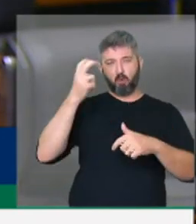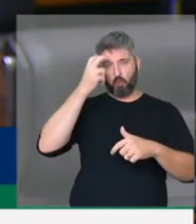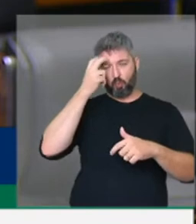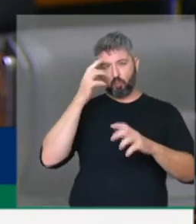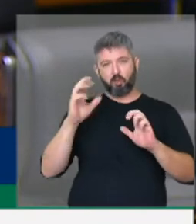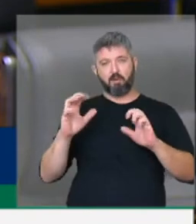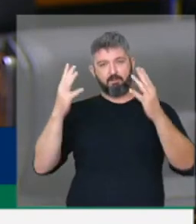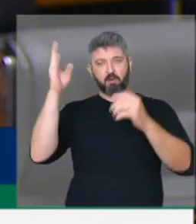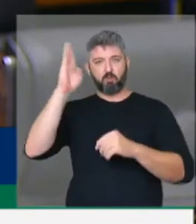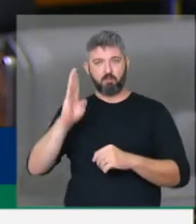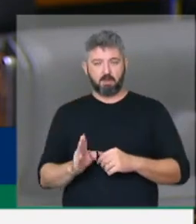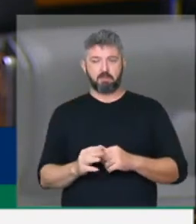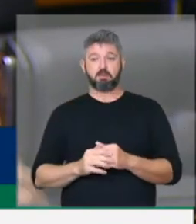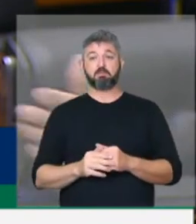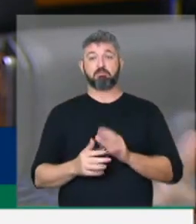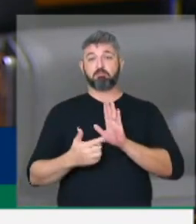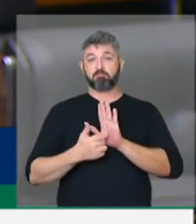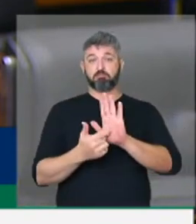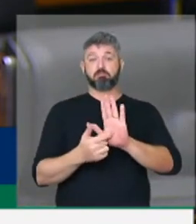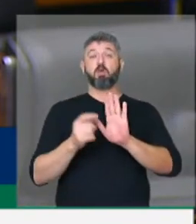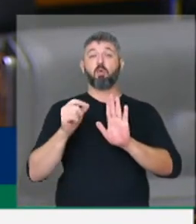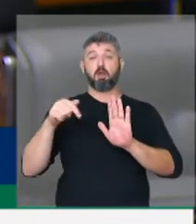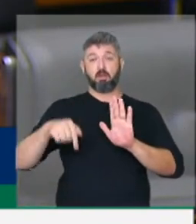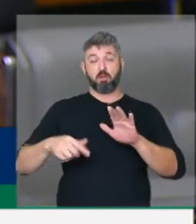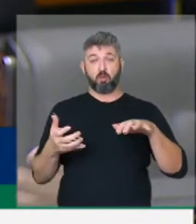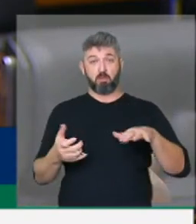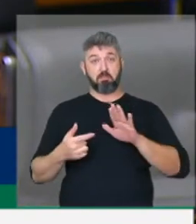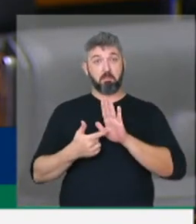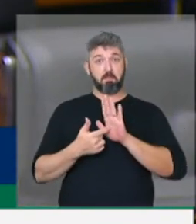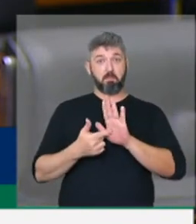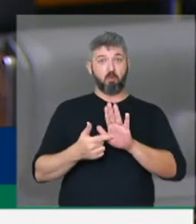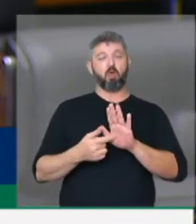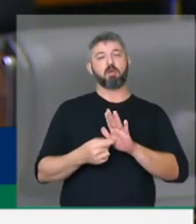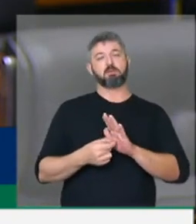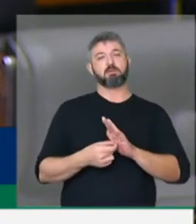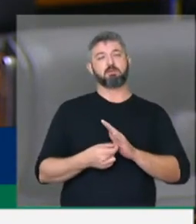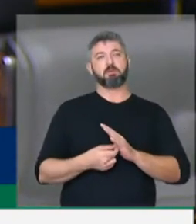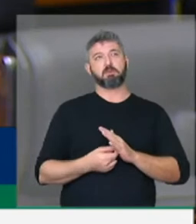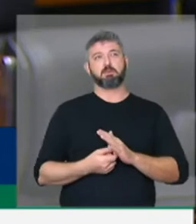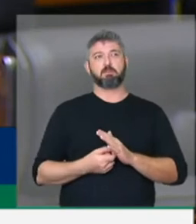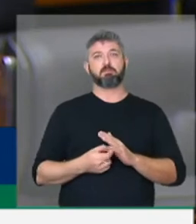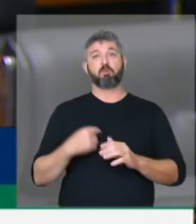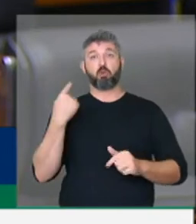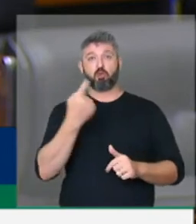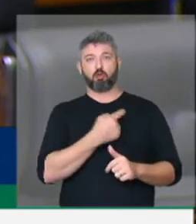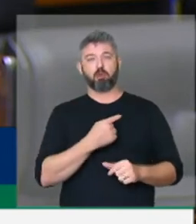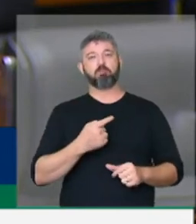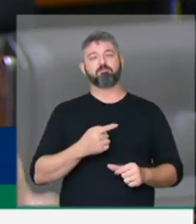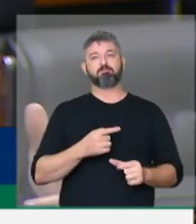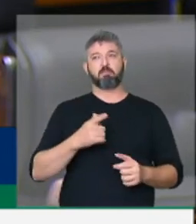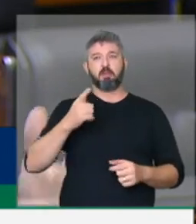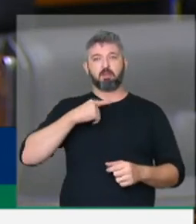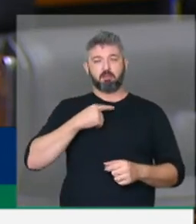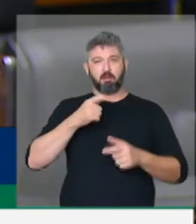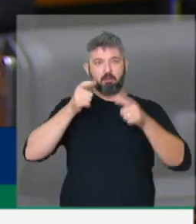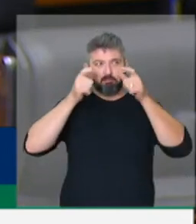NOSSO PAÍS. É A DEMONSTRAÇÃO DO PARLAMENTO DESSE CONGRESSO... DE QUE NÓS ESTAMOS SIM ANTENADOS A TODAS AS ÁREAS PRINCIPALMENTE A